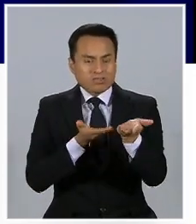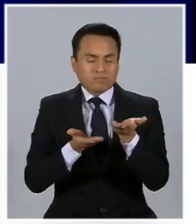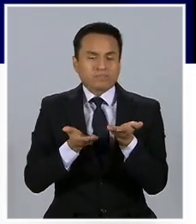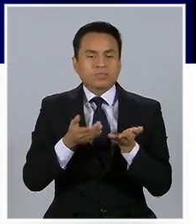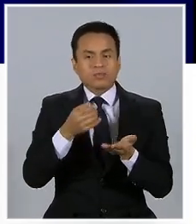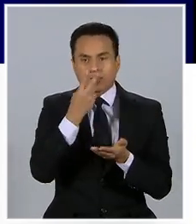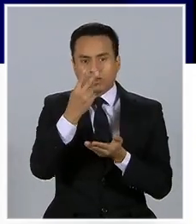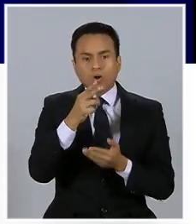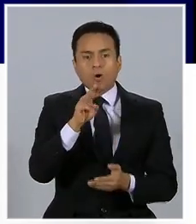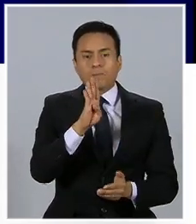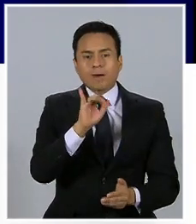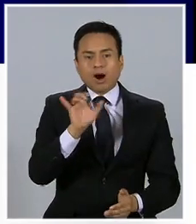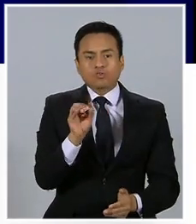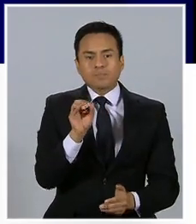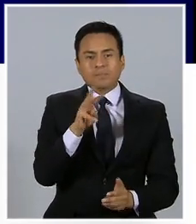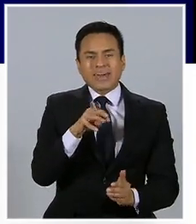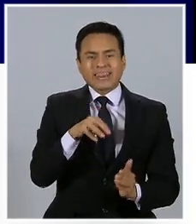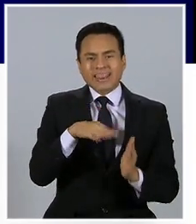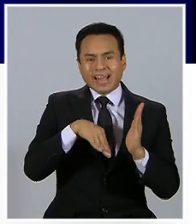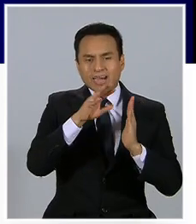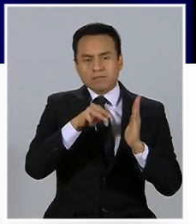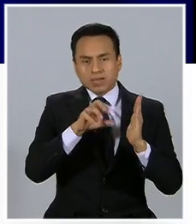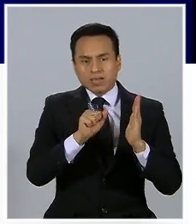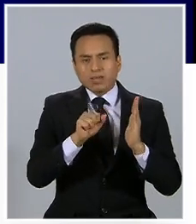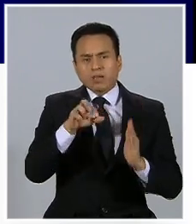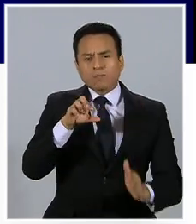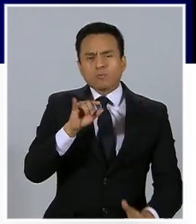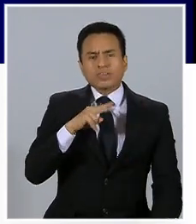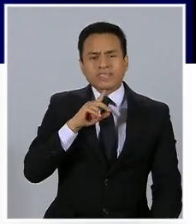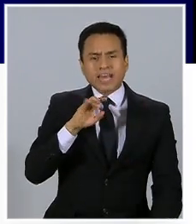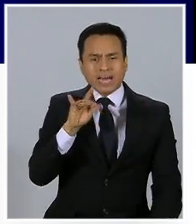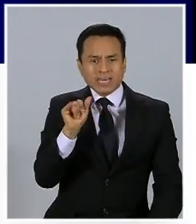bajos de mena me ha tocado verlo en punitaqui me ha tocado verlo también en la región de